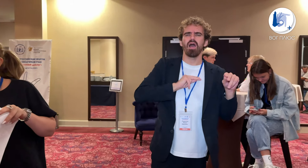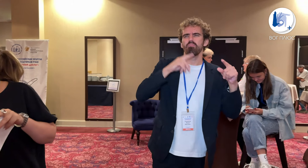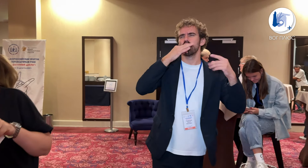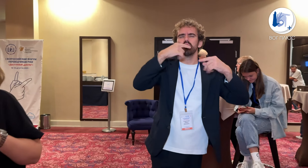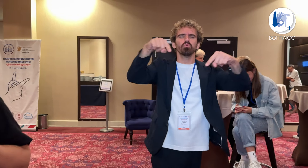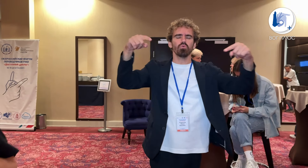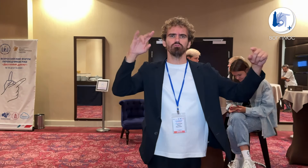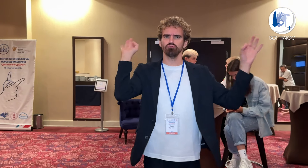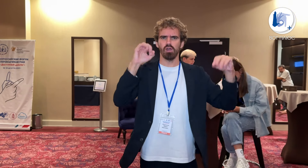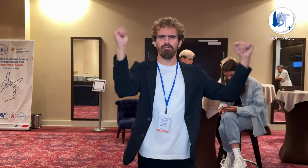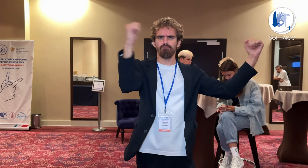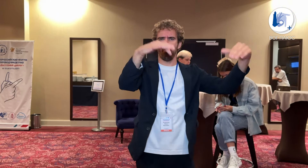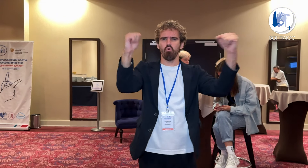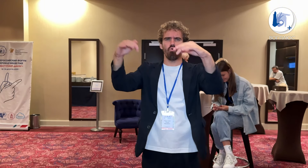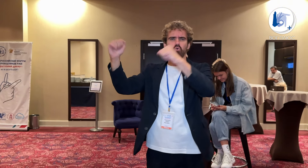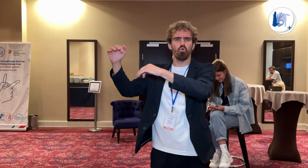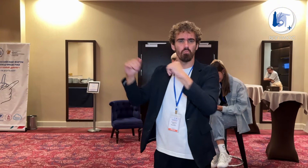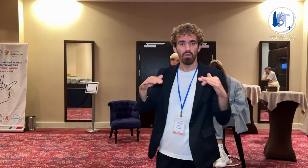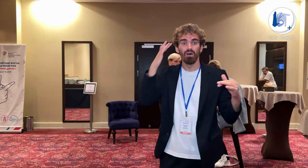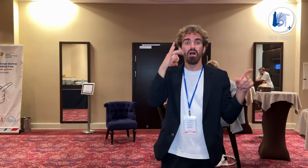Как и любое профессиональное сообщество,